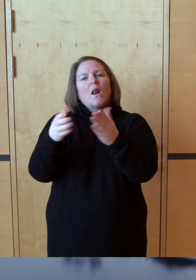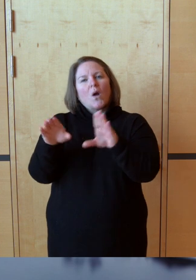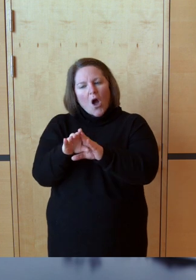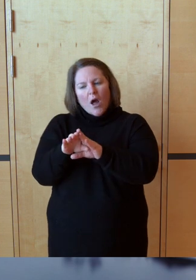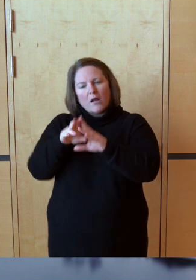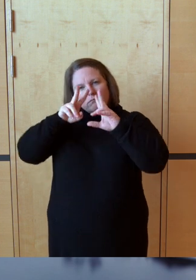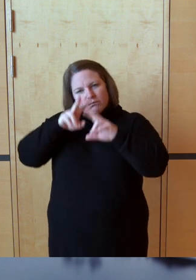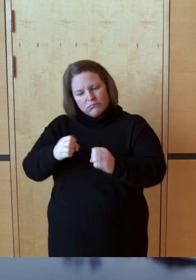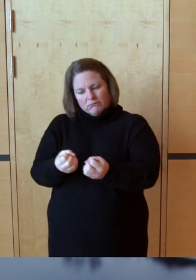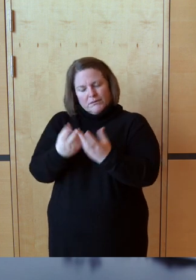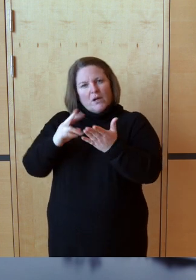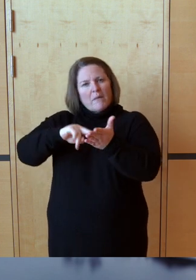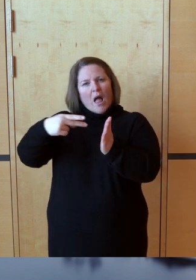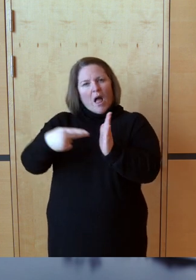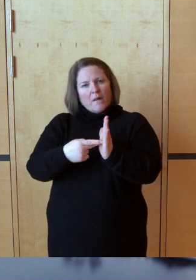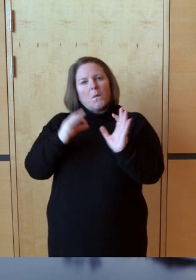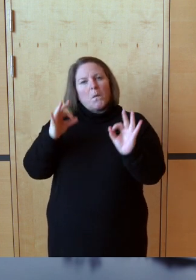En renovering av nuvarande byggnad